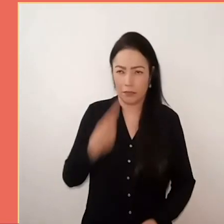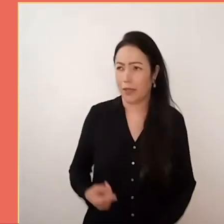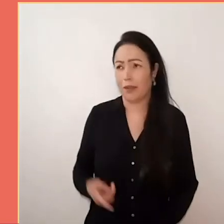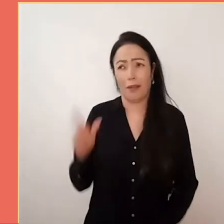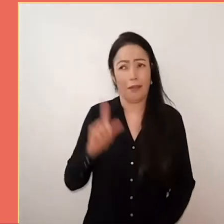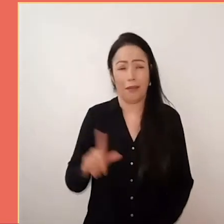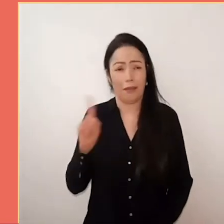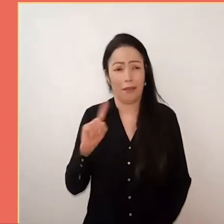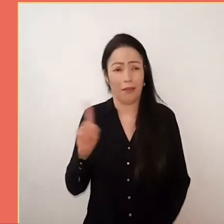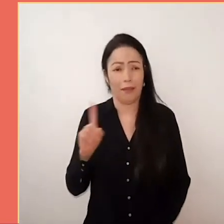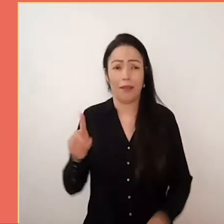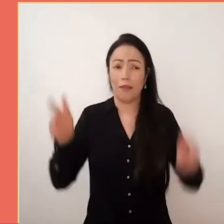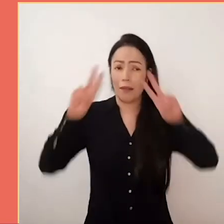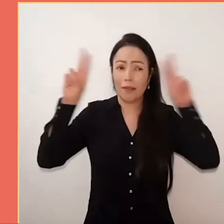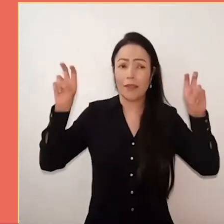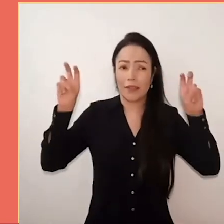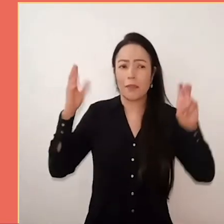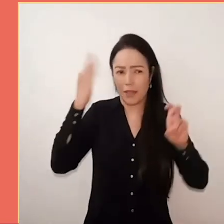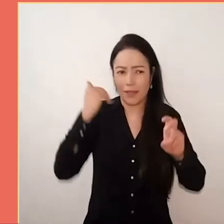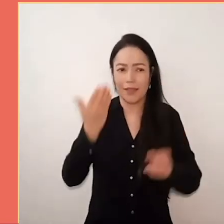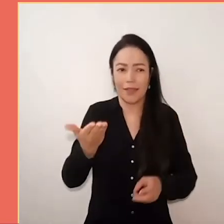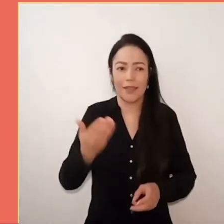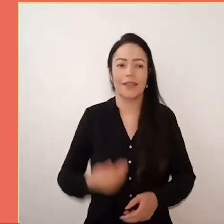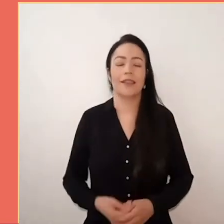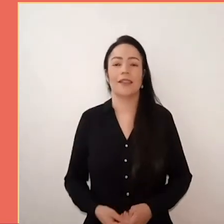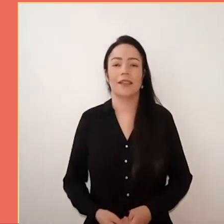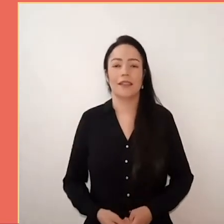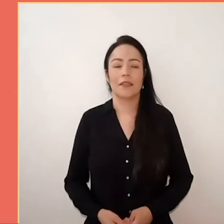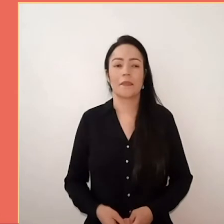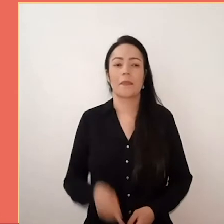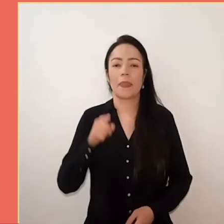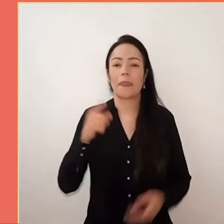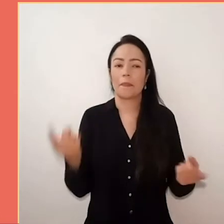Só com este título já sabemos que não é verdade. Esse contraditório que vem a todo tempo,